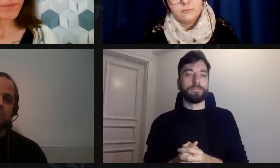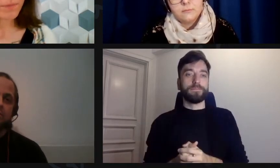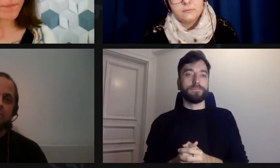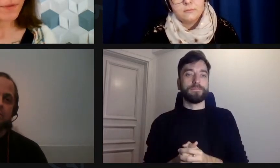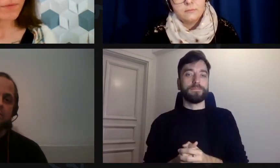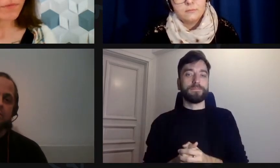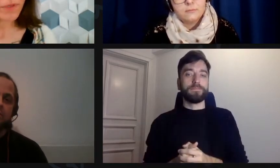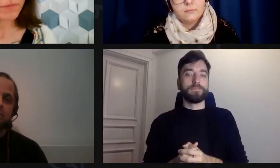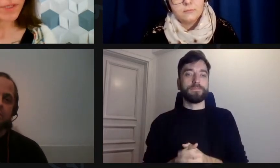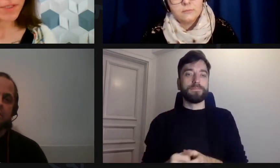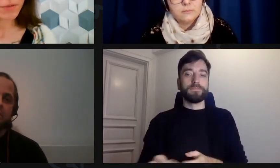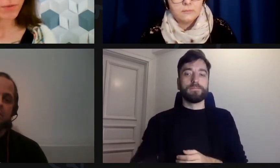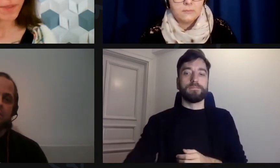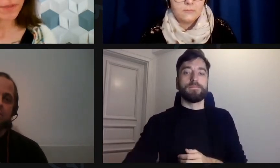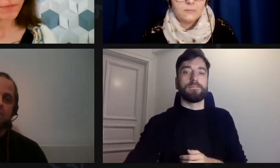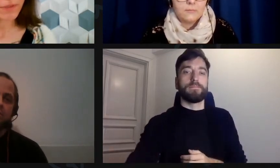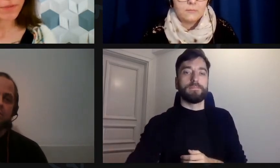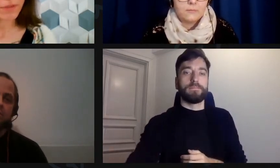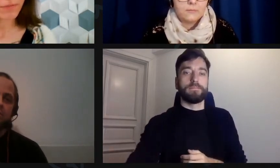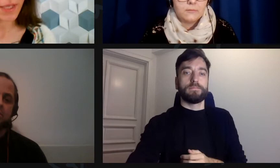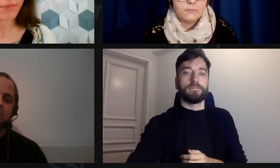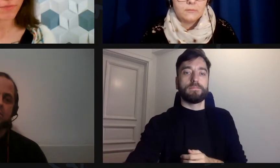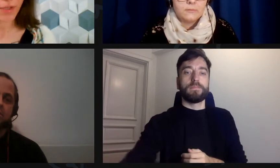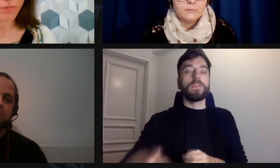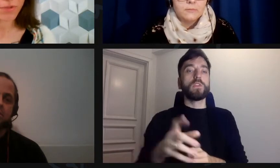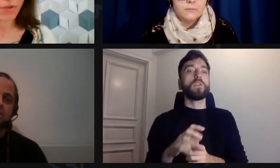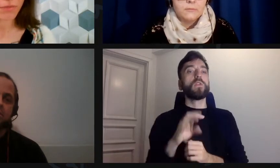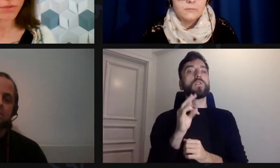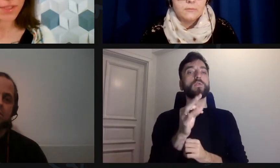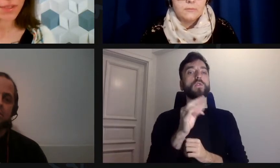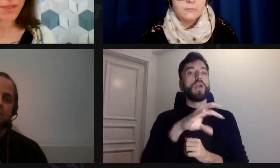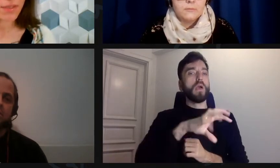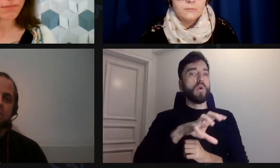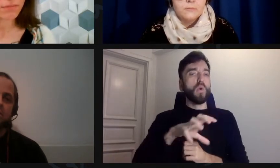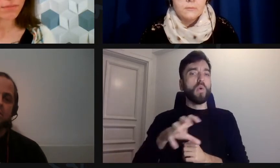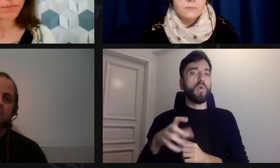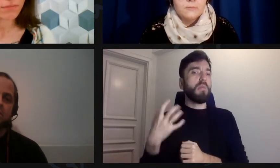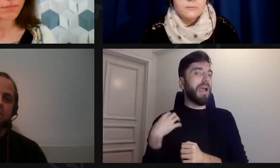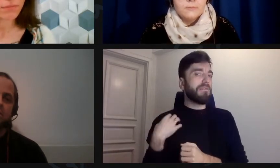Dominika- Paweł, w waszych grupach w jakim wieku są uczestnicy?